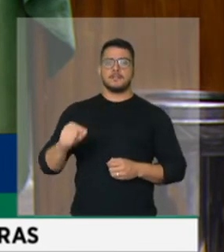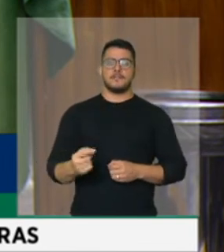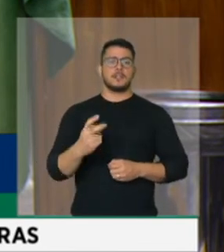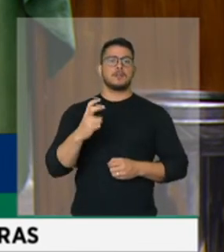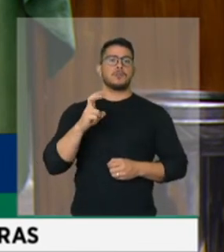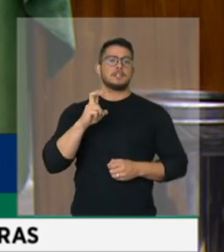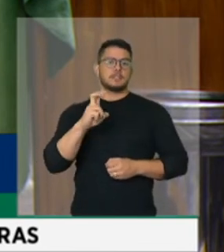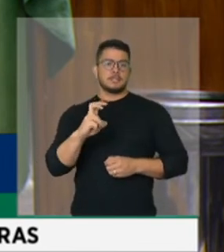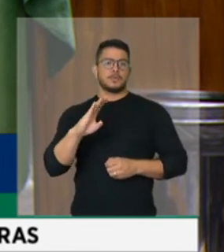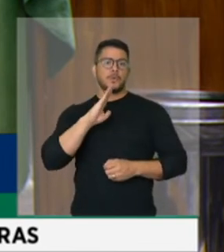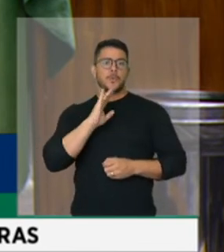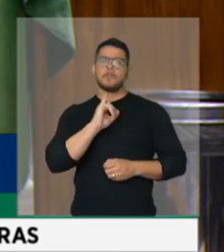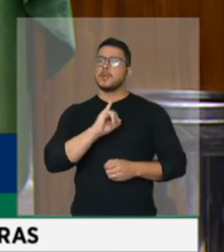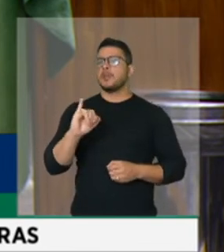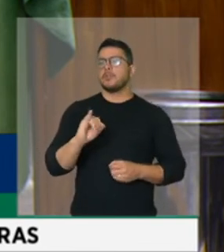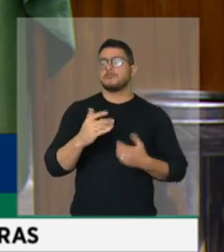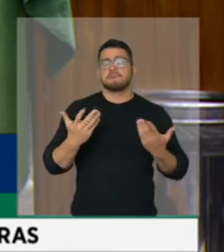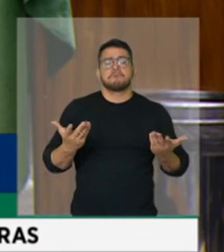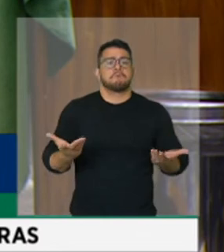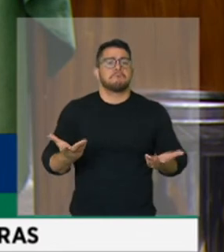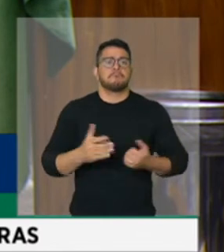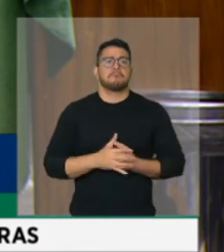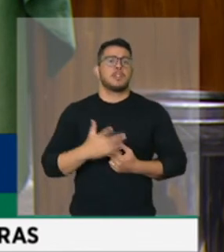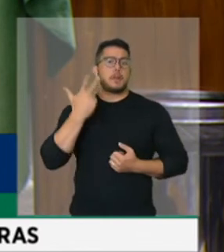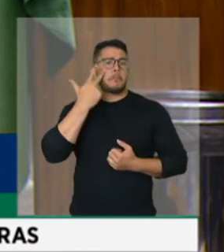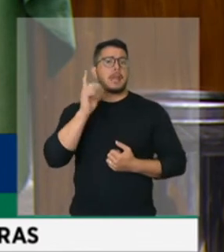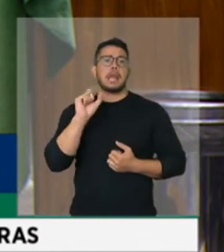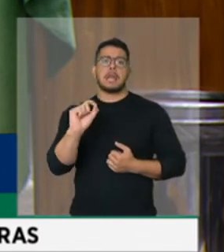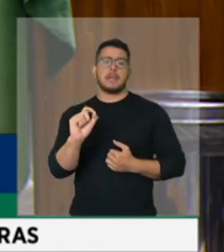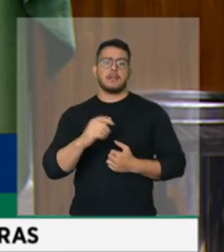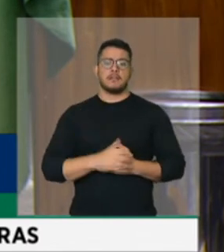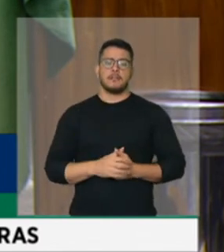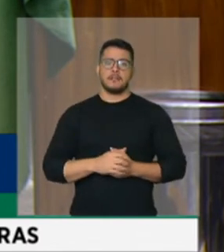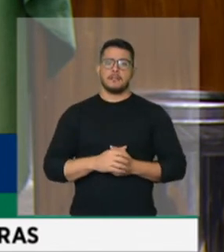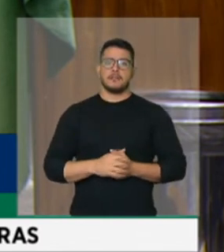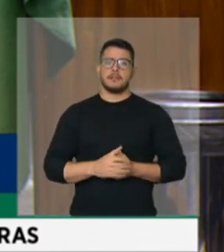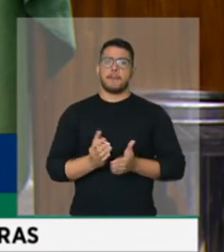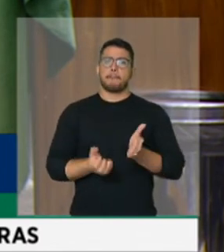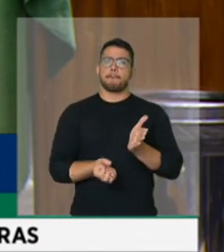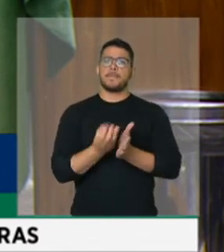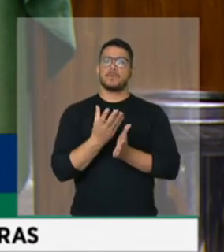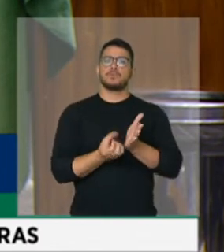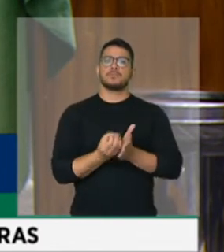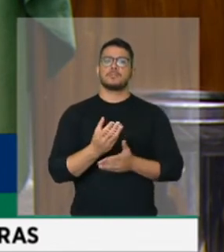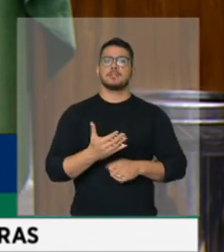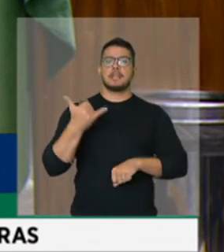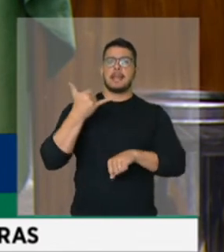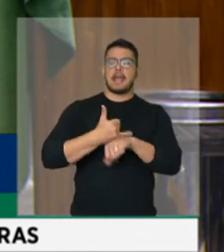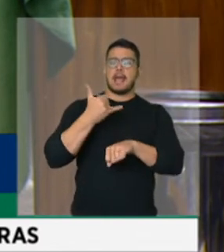EU COMPARO COM A VALE PORQUE EU SOU MINEIRO. A VALE PRIVATIZADA, TEVE UM LUCRO